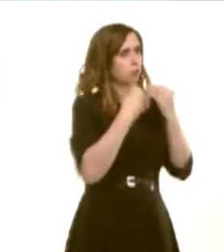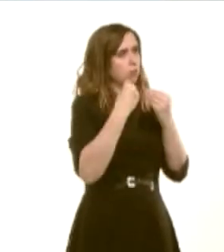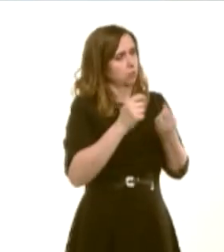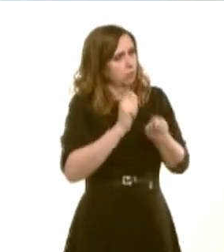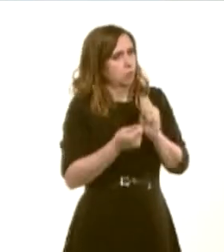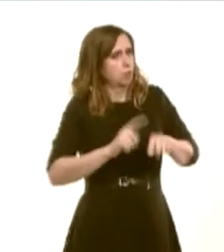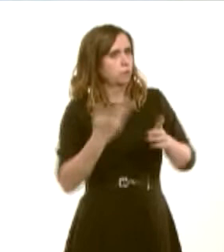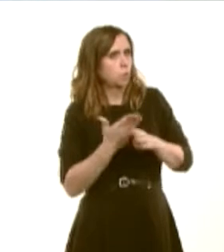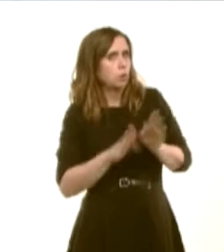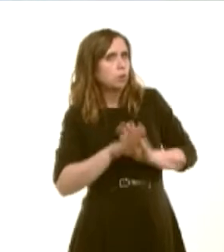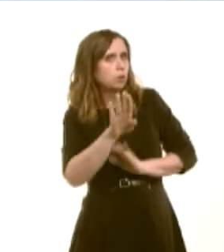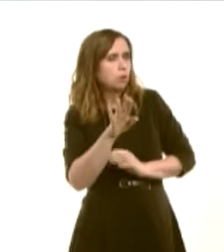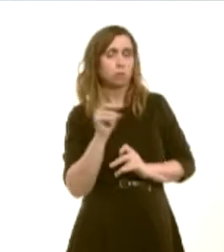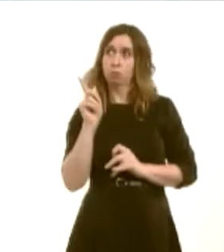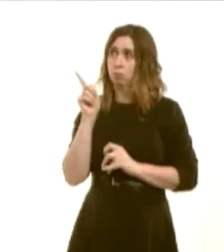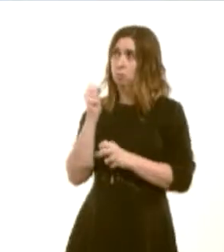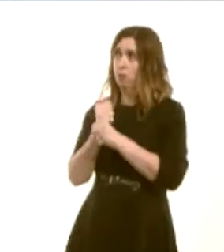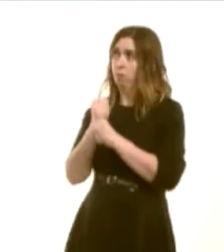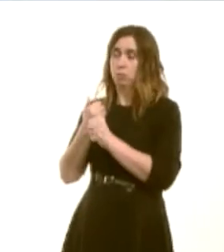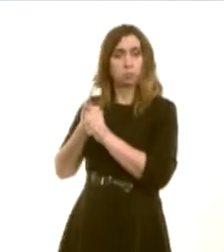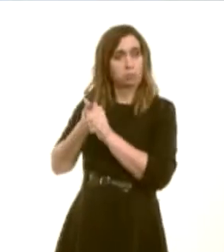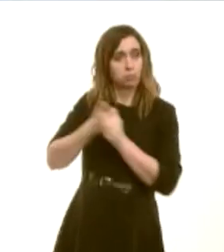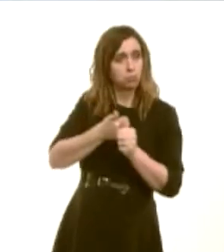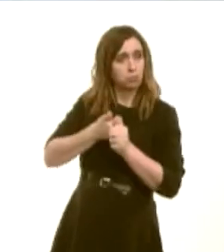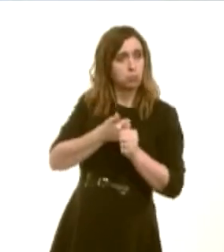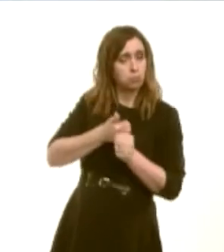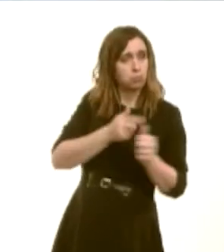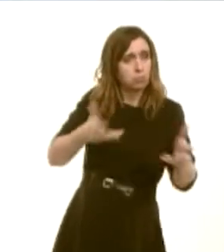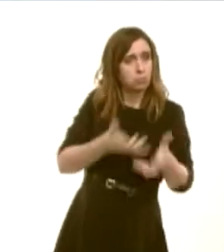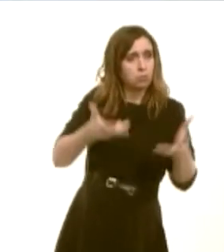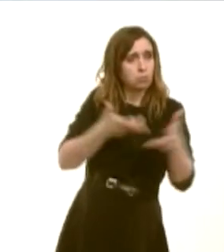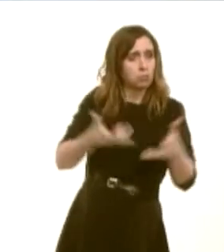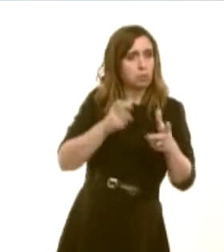sicrhau bod Coleg Sir Benfro yn gallu darparu cyrsiau addysg uwch ychwanegol er mwyn cefnogiír